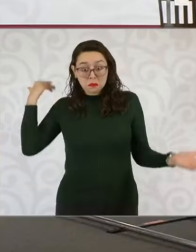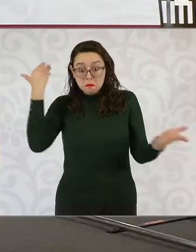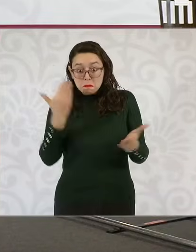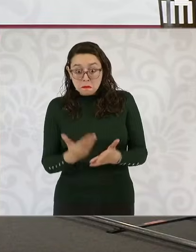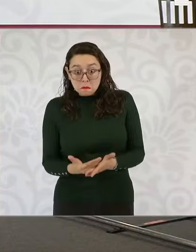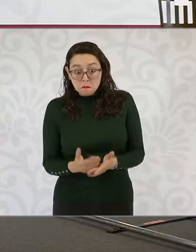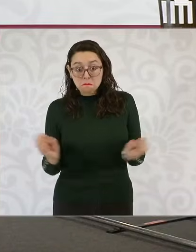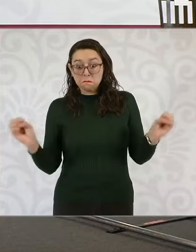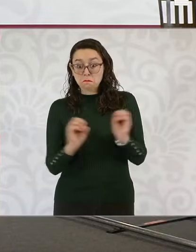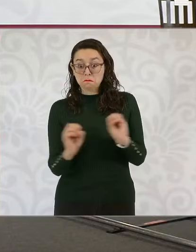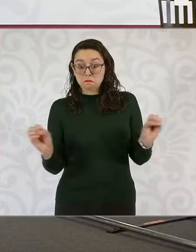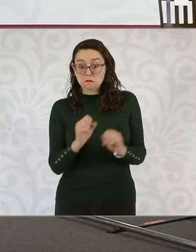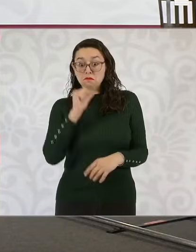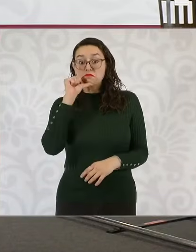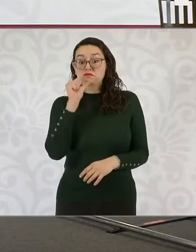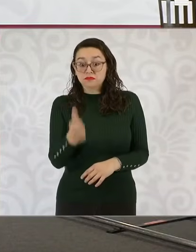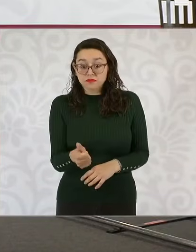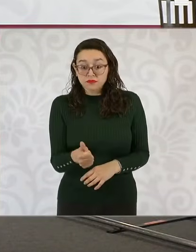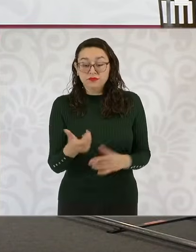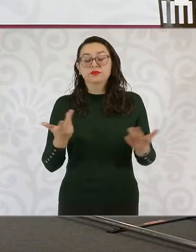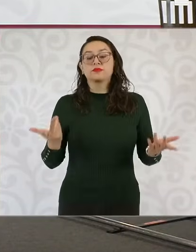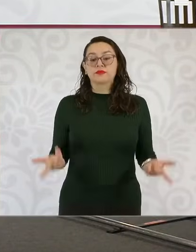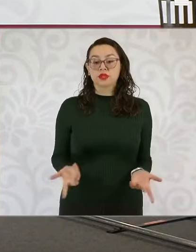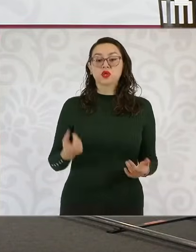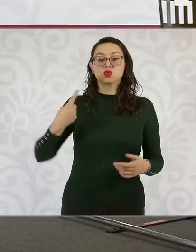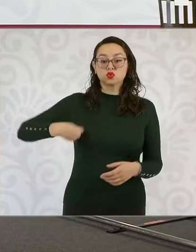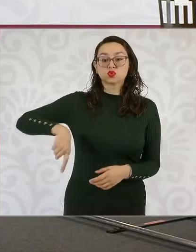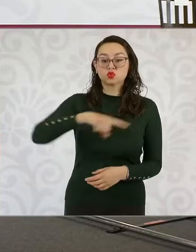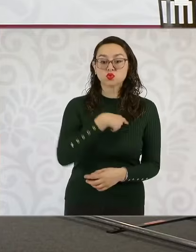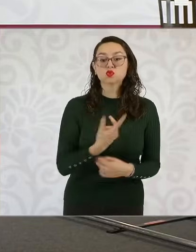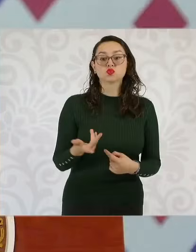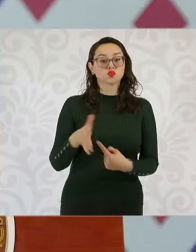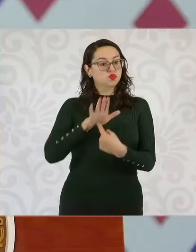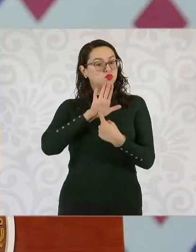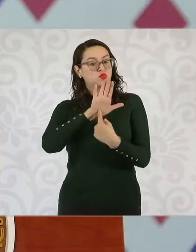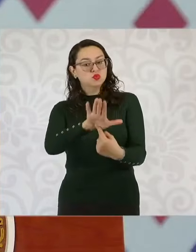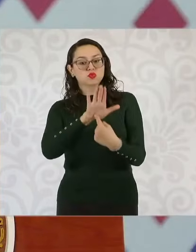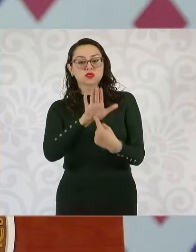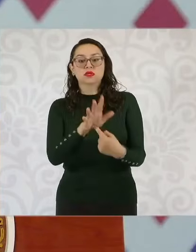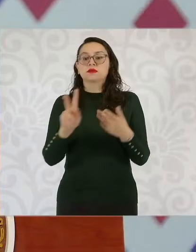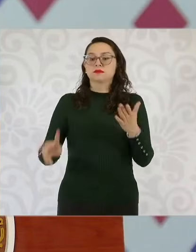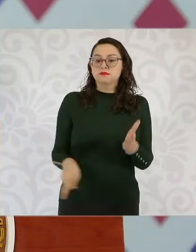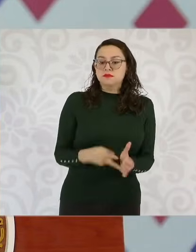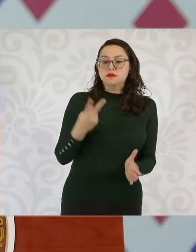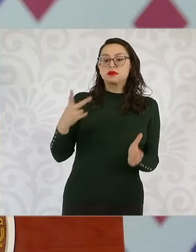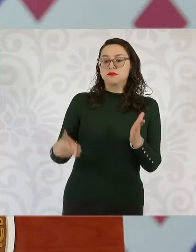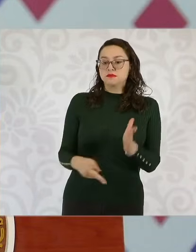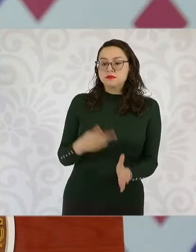las empresas del Estado lo hemos mostrado y demostrado varias veces estas empresas se